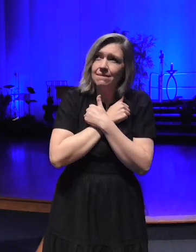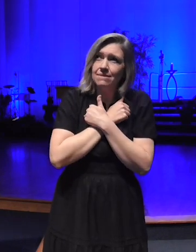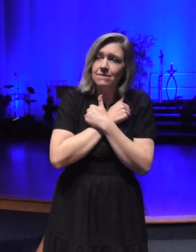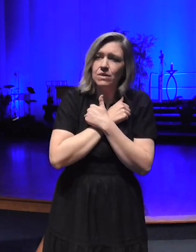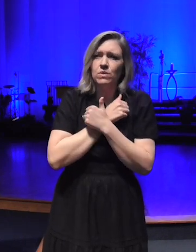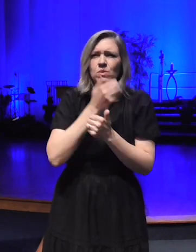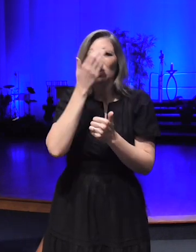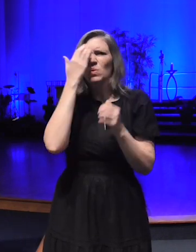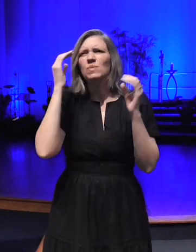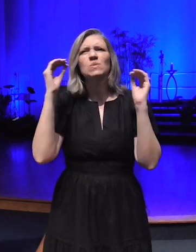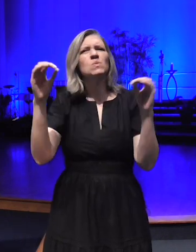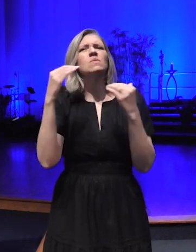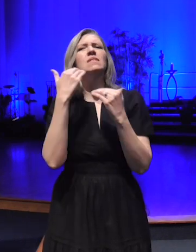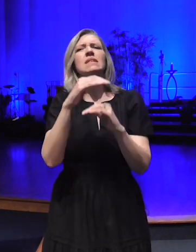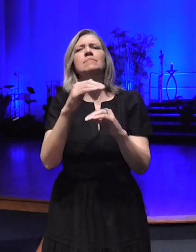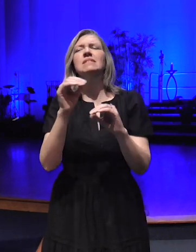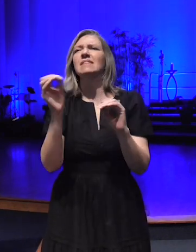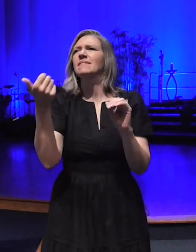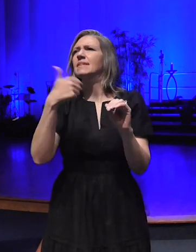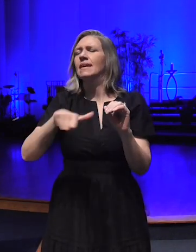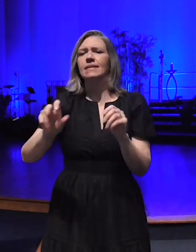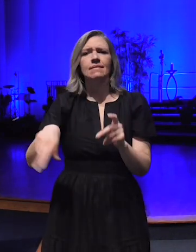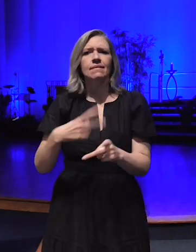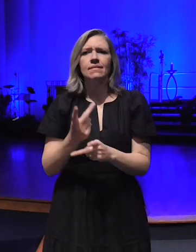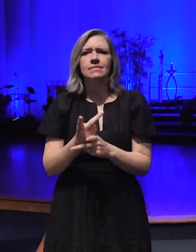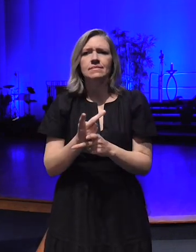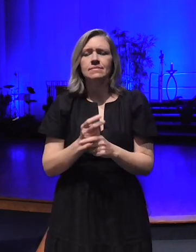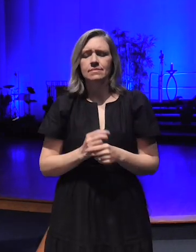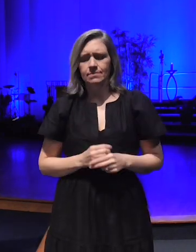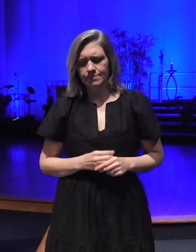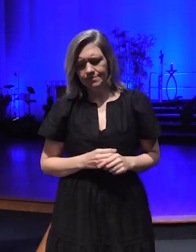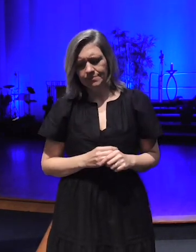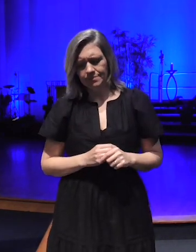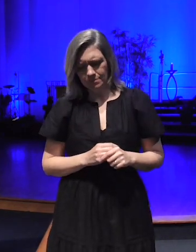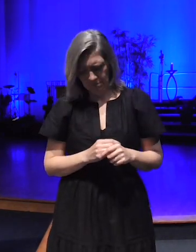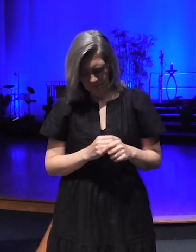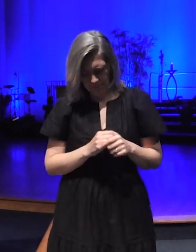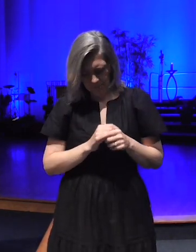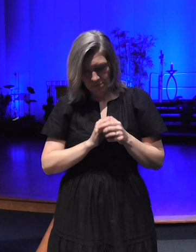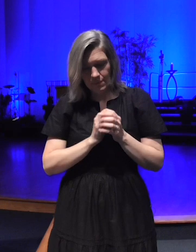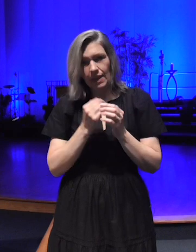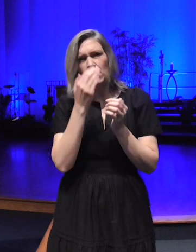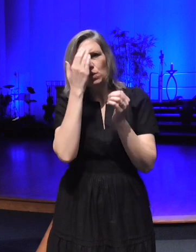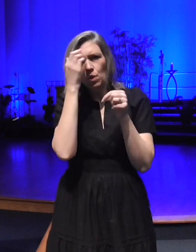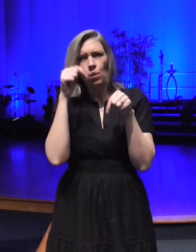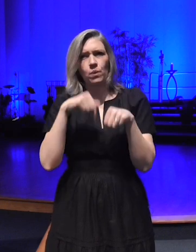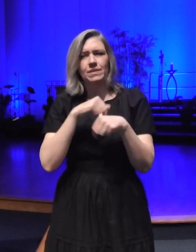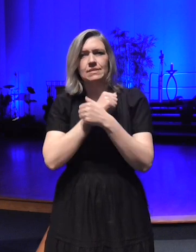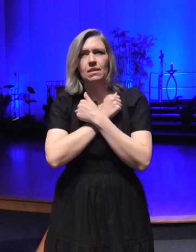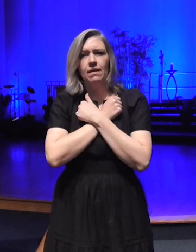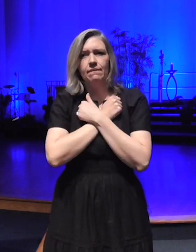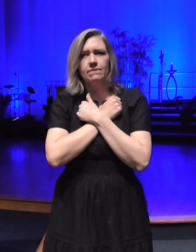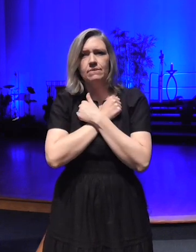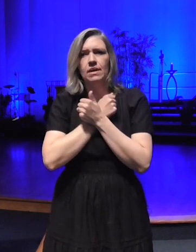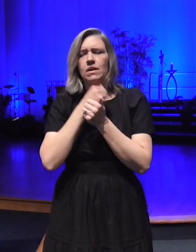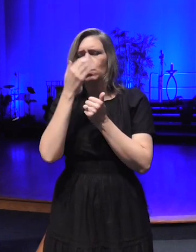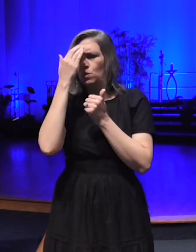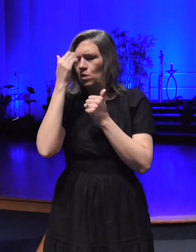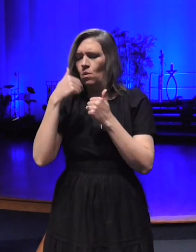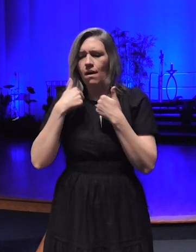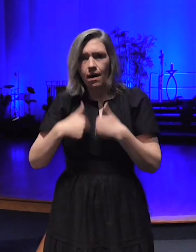tipo Conozco este amor Sé que soy amado y